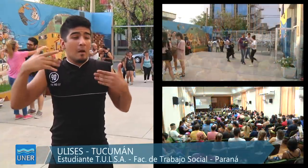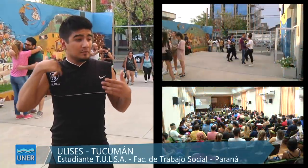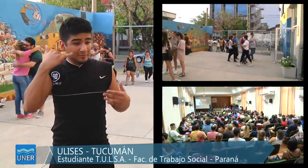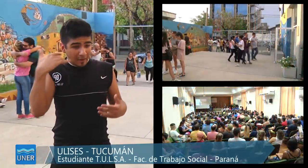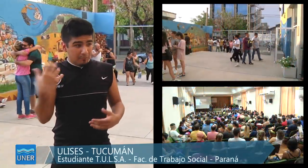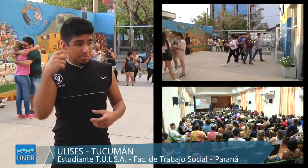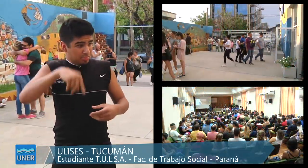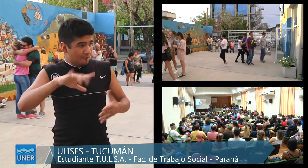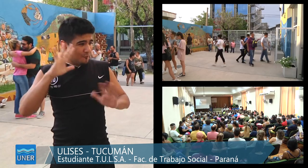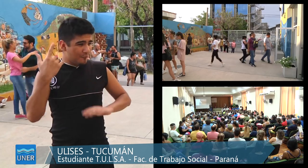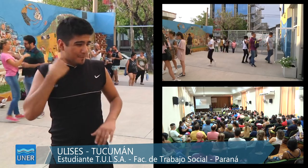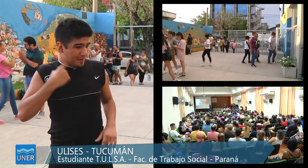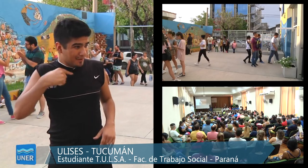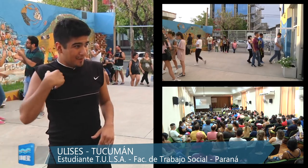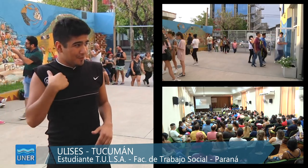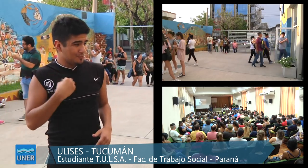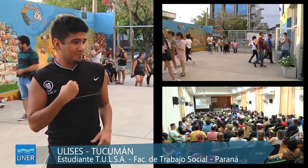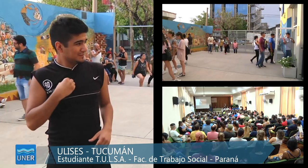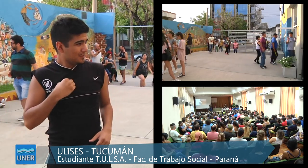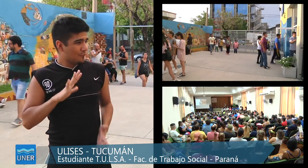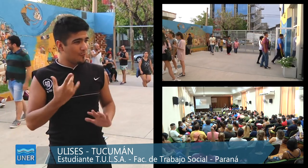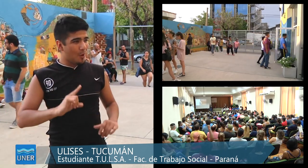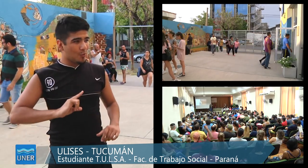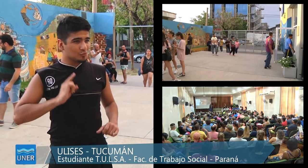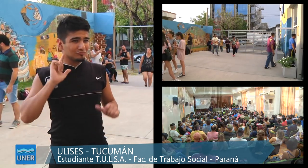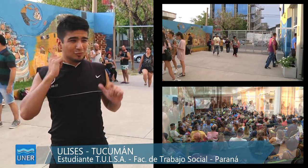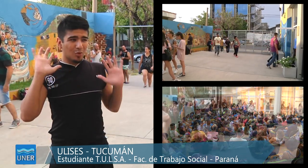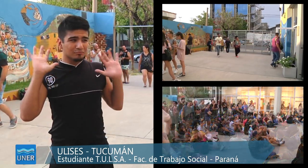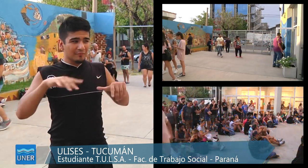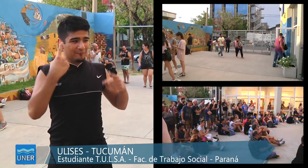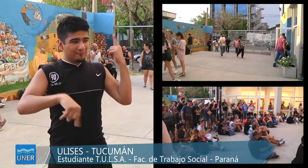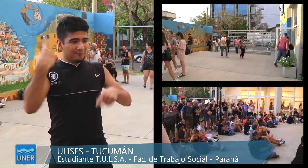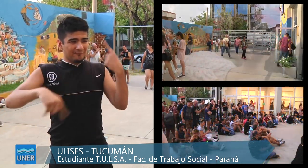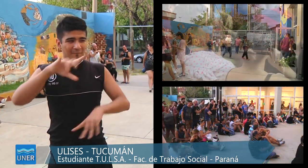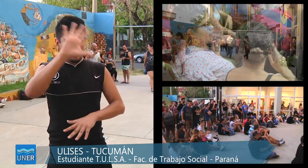en un lugar así, estar en esta Universidad acá en Paraná es muy lindo, me da mucho